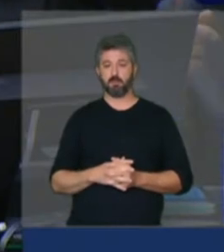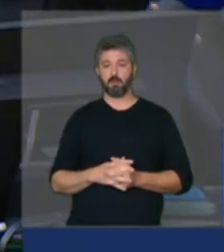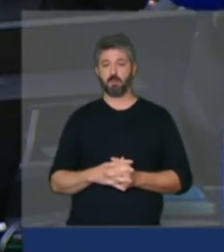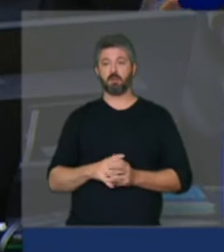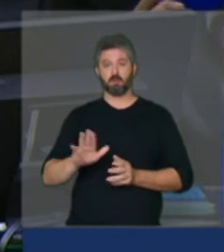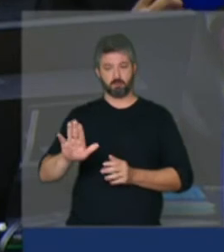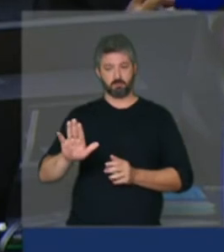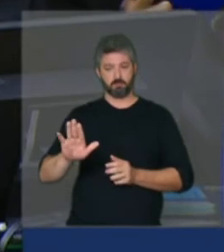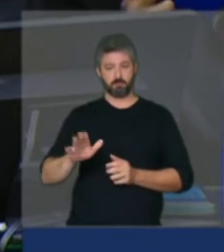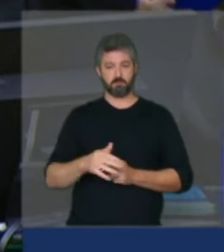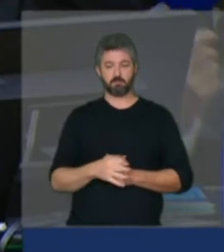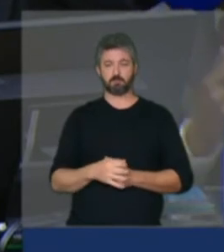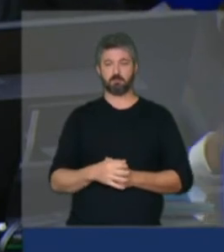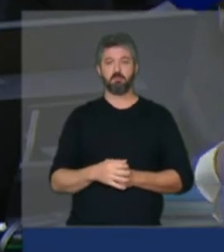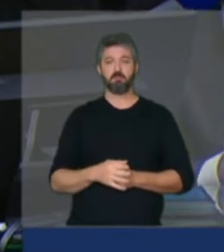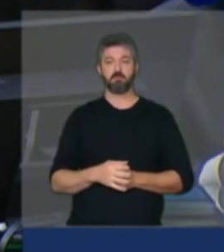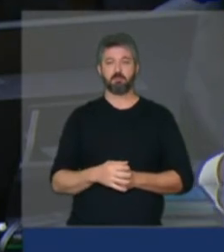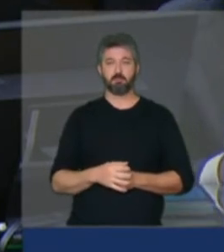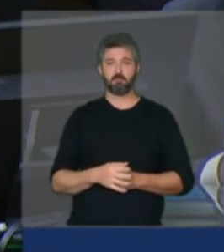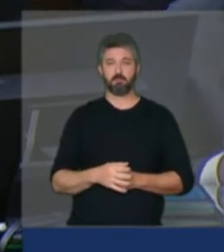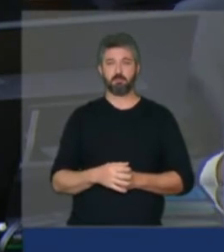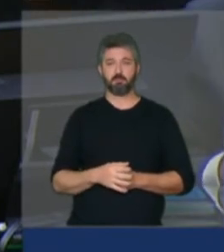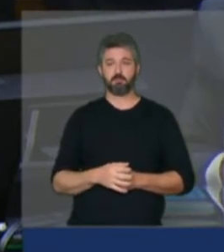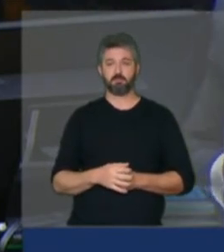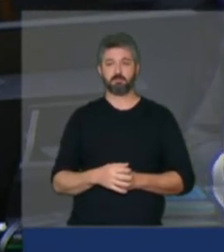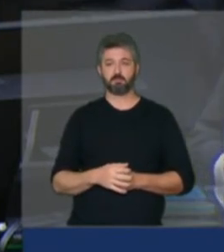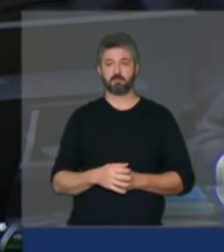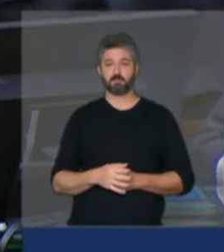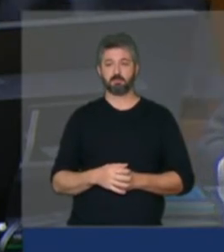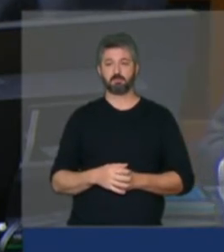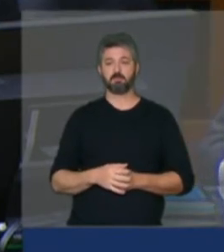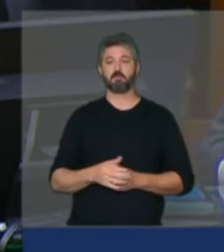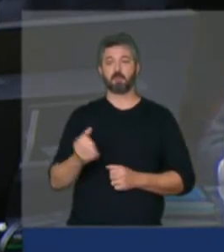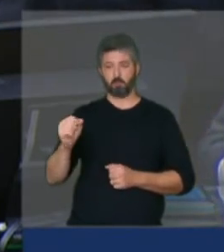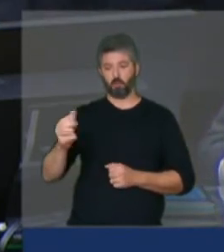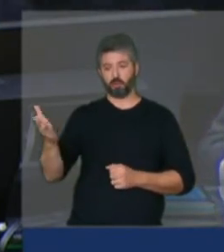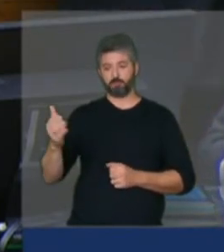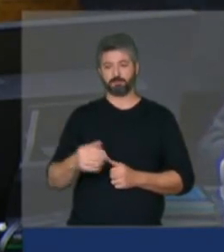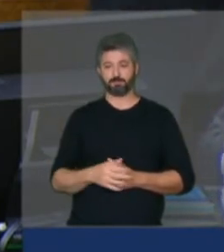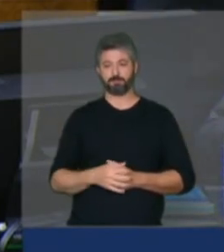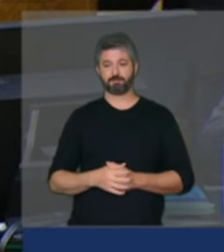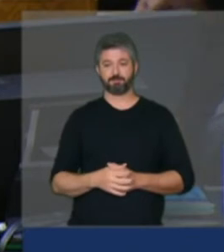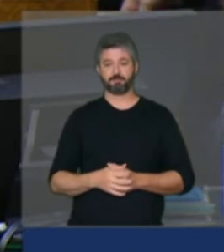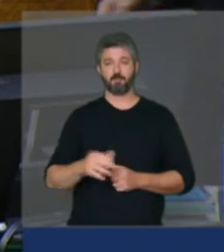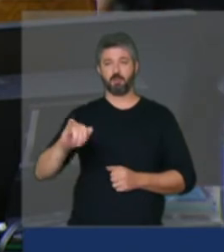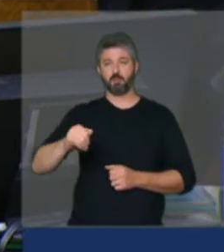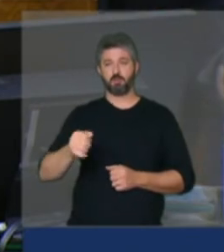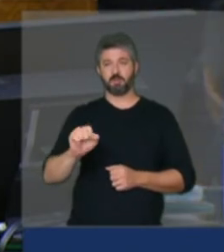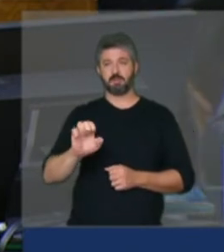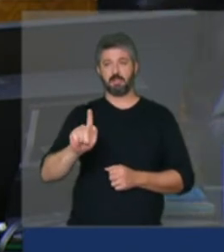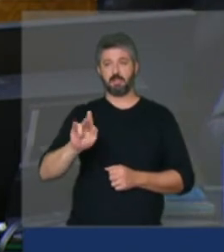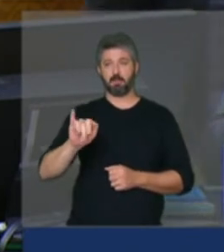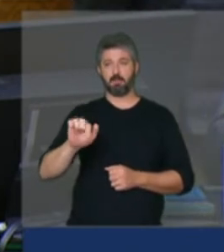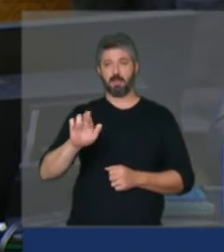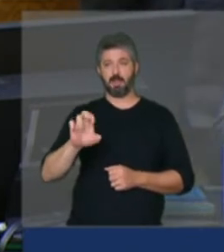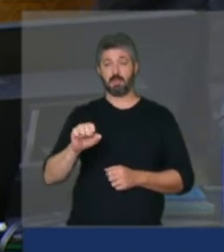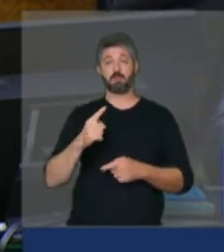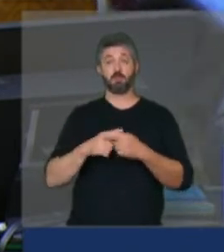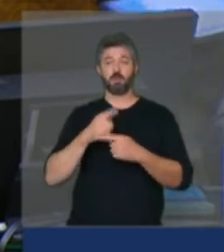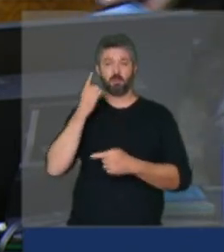PALAVRA A VOSSA EXCELÊNCIA. DEPUTADO ZÉ GUIMARÃES, EU PASSO ENTÃO A PALAVRA A VOSSA EXCELÊNCIA ENQUANTO O DEPUTADO CELSO SABINO POSSA SE APROXIMAR TAMBÉM AQUI DO